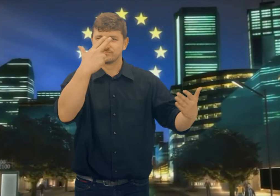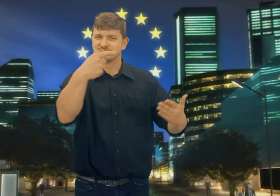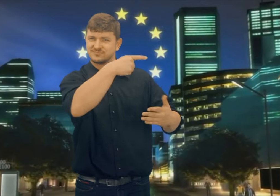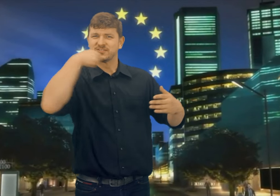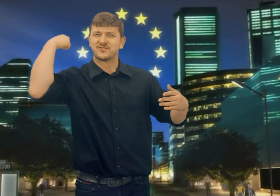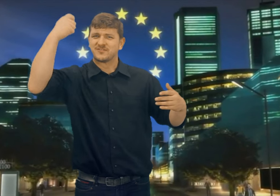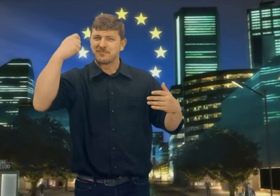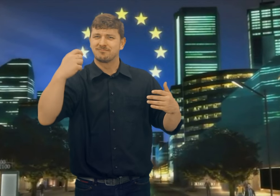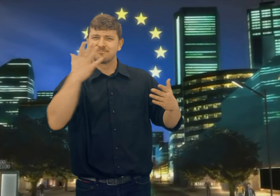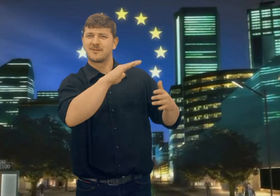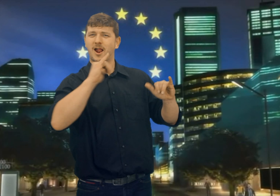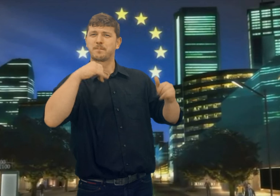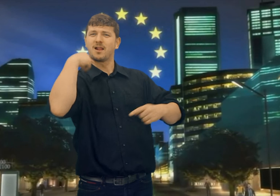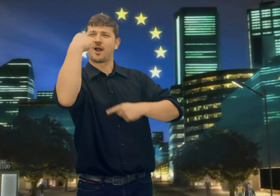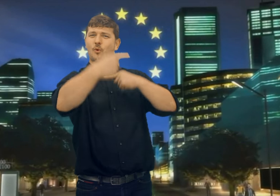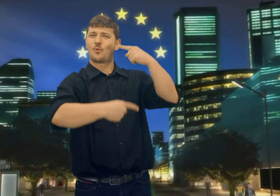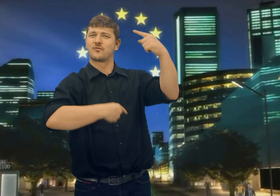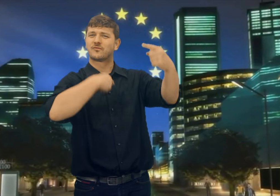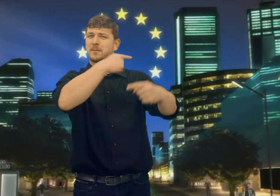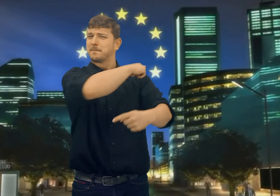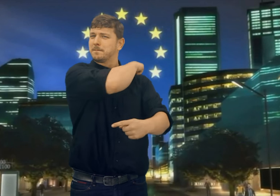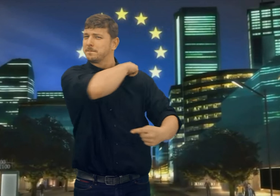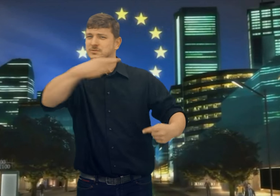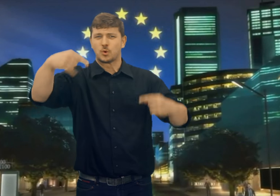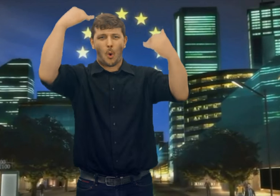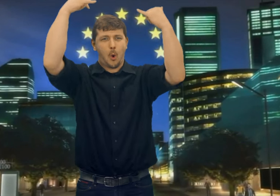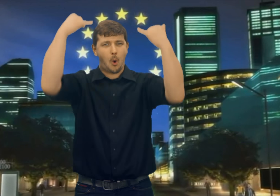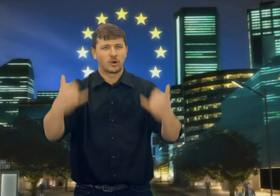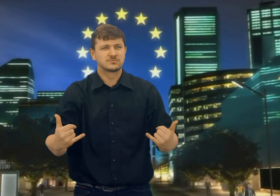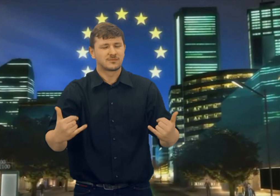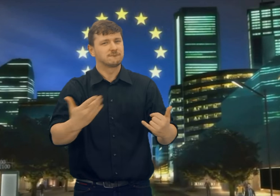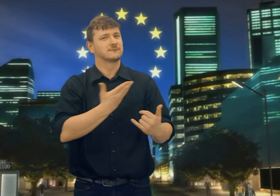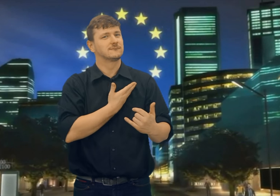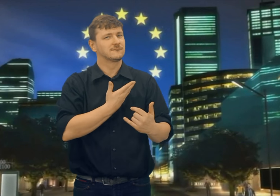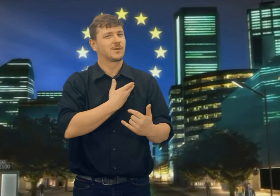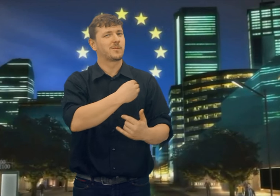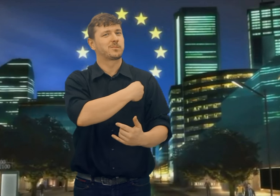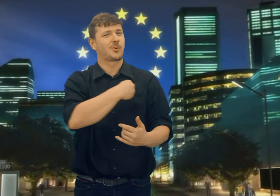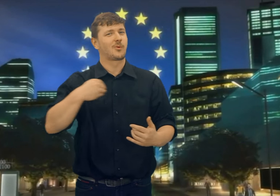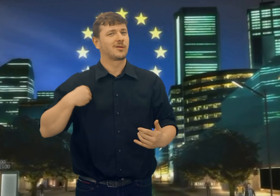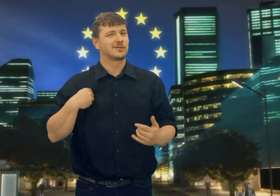Ihr habt also eben die historische Geschichte Polens gesehen. Das Land war echt arm dran.